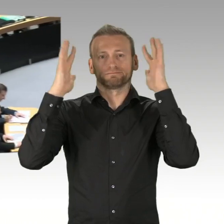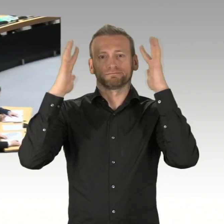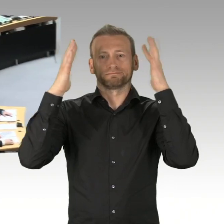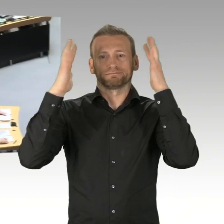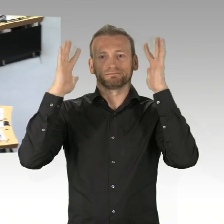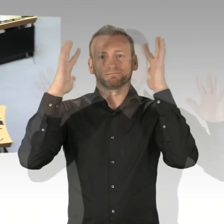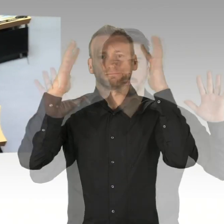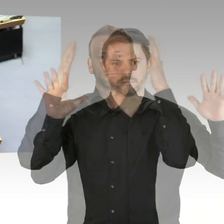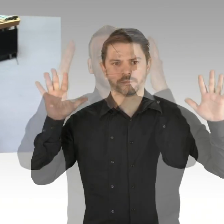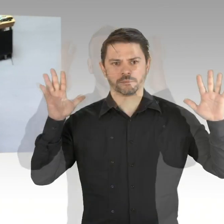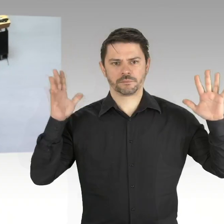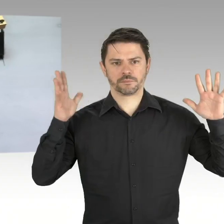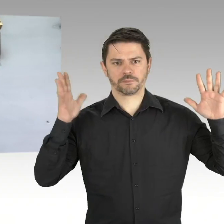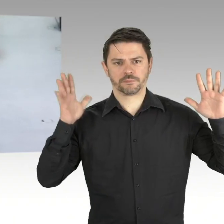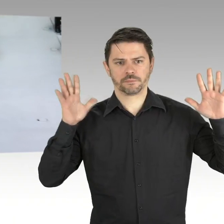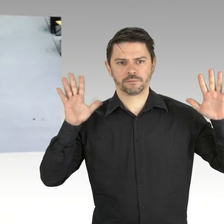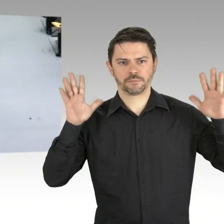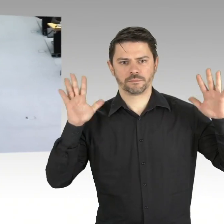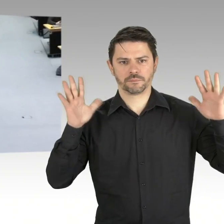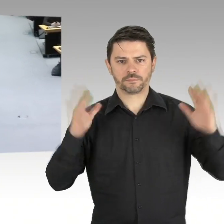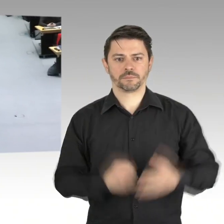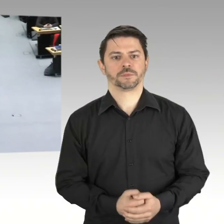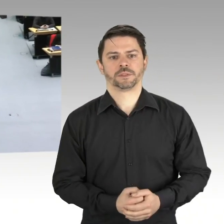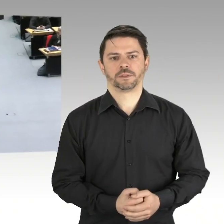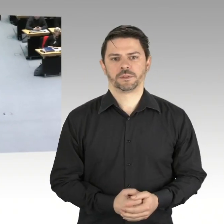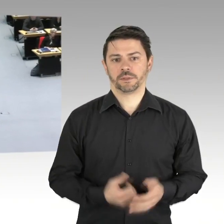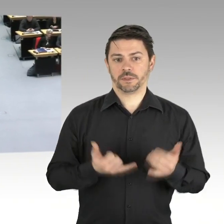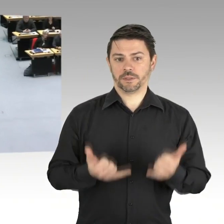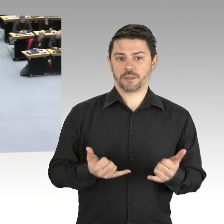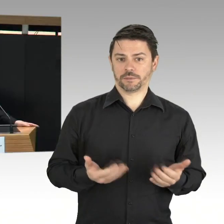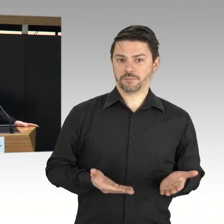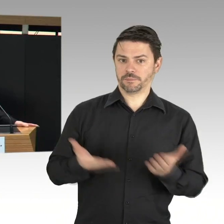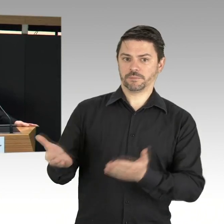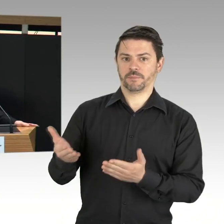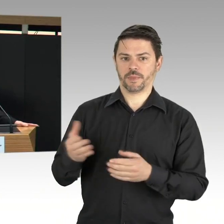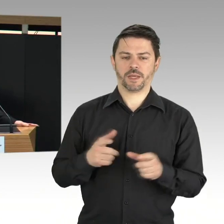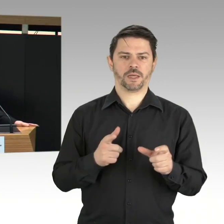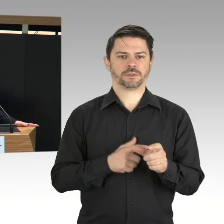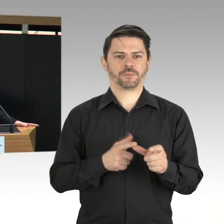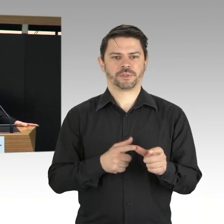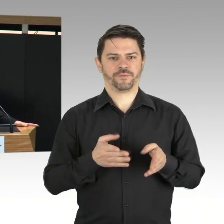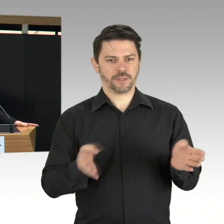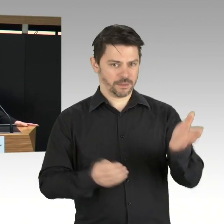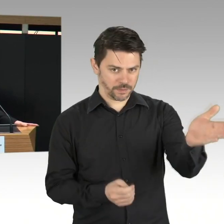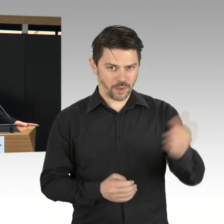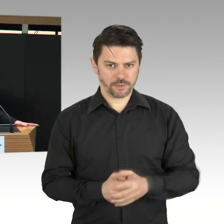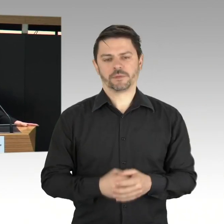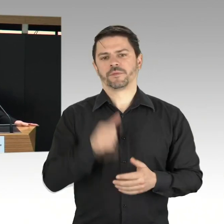(Rednerwechsel) Sehr verehrter Herr Präsident, meine sehr verehrten Damen und Herren Abgeordnete,